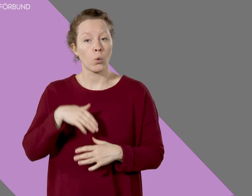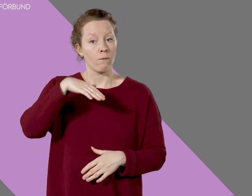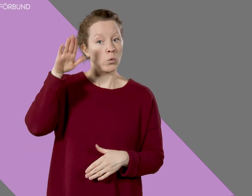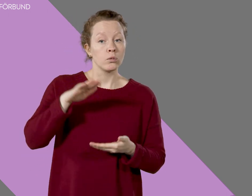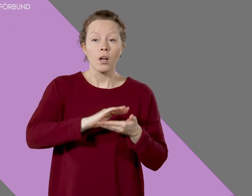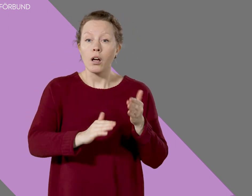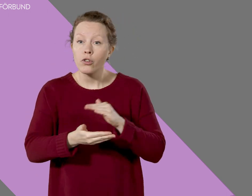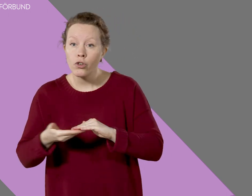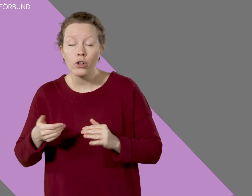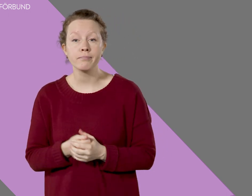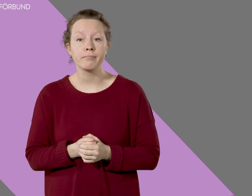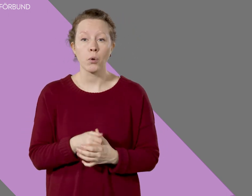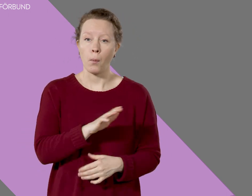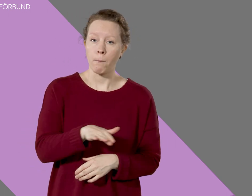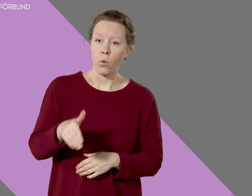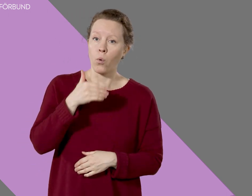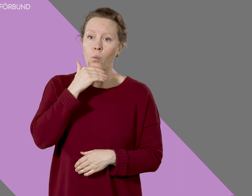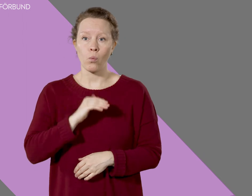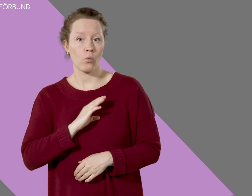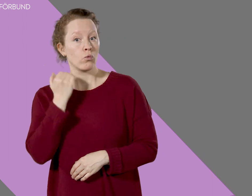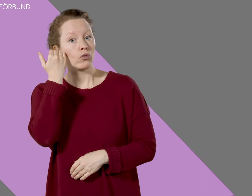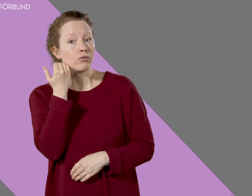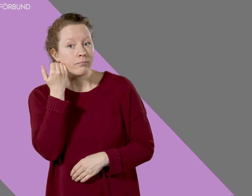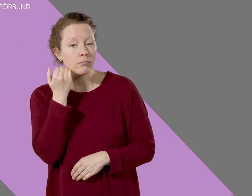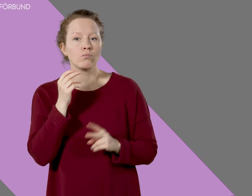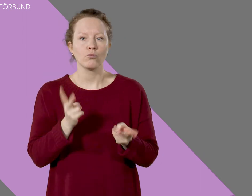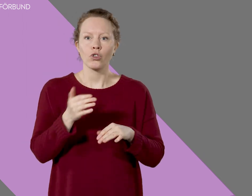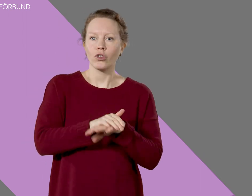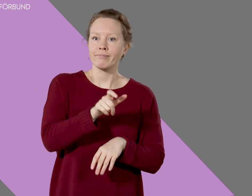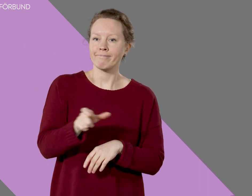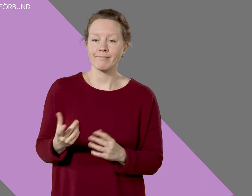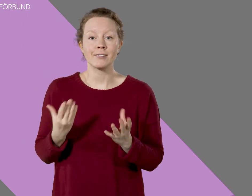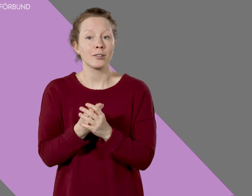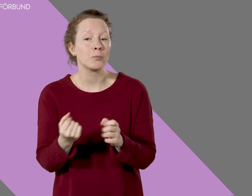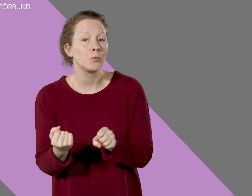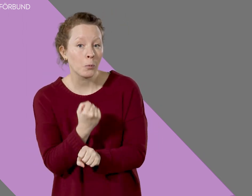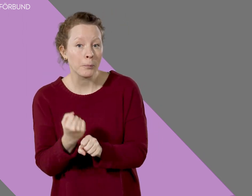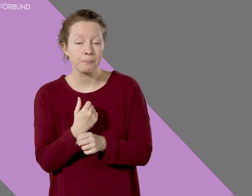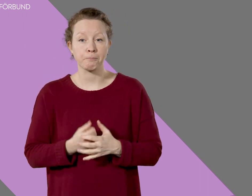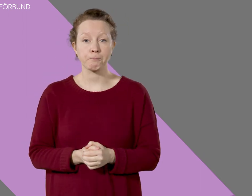och till vuxna anhöriga till teckenspråkiga och hörselnedsatta barn och unga - samt yrkesmänniskor som arbetar med dem.